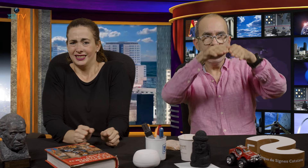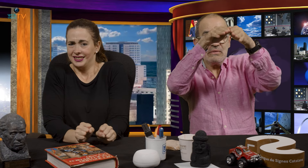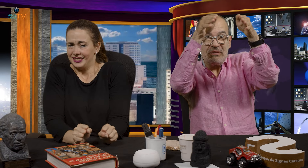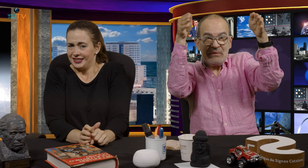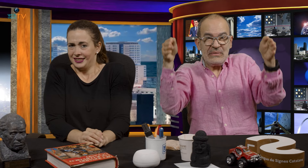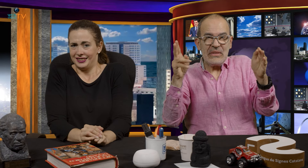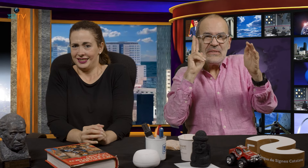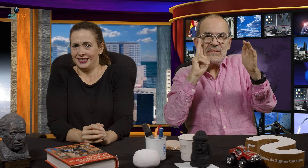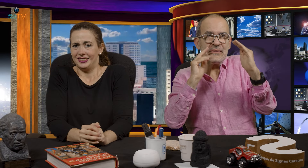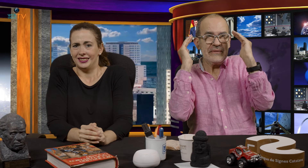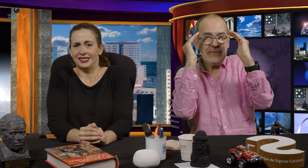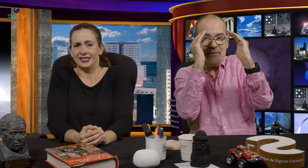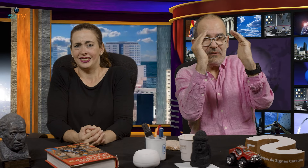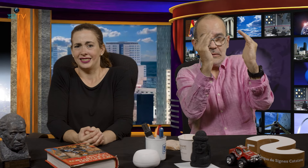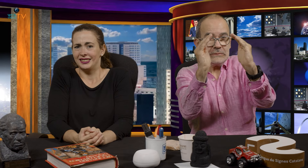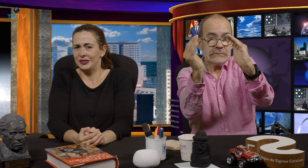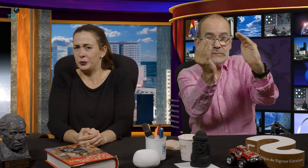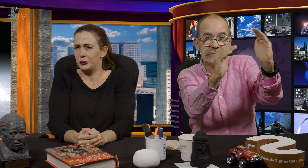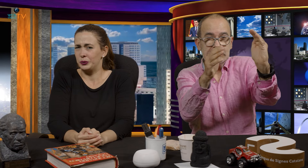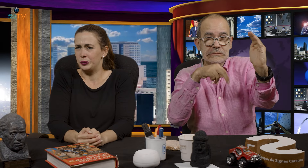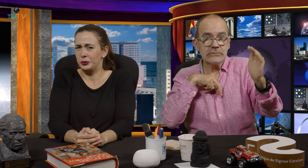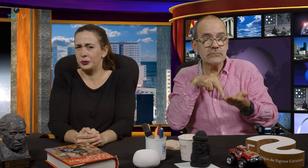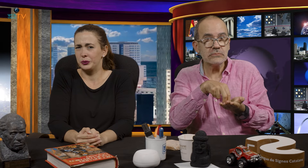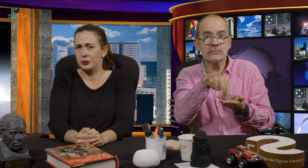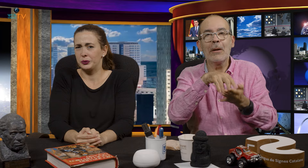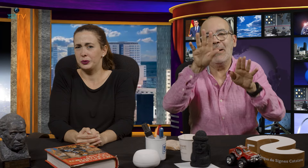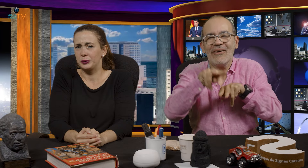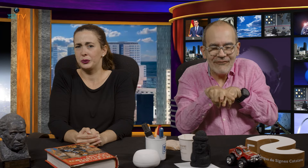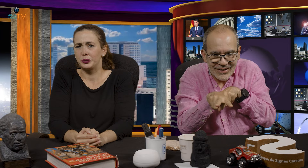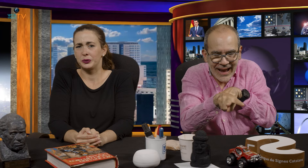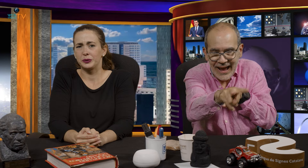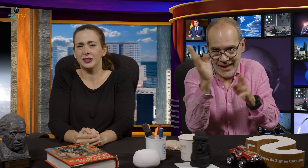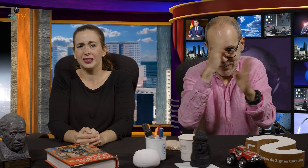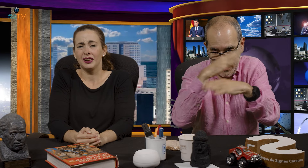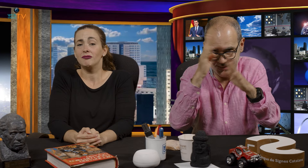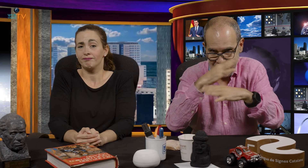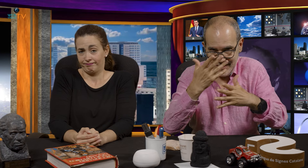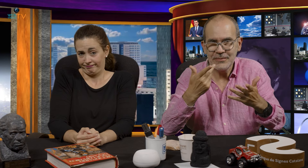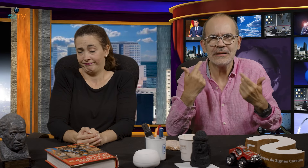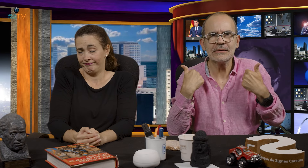Igual. El túnel tenía el interior perfectamente abovedado y se veía su recorrido. Parecía que estaba andando por el túnel sin que hubiera las vías.